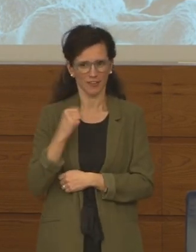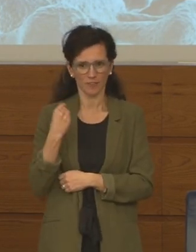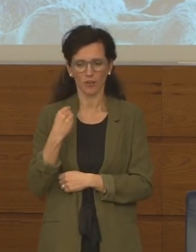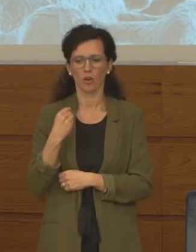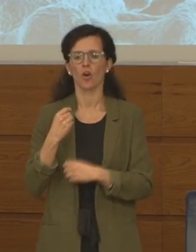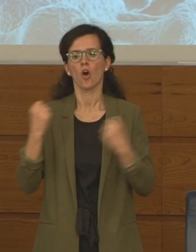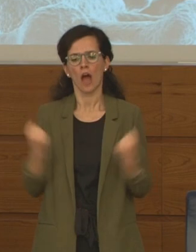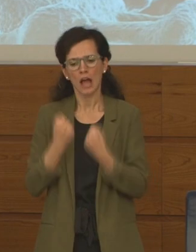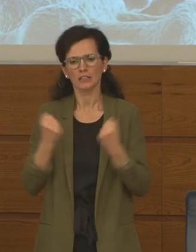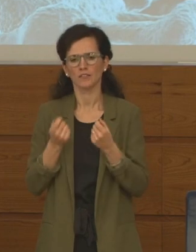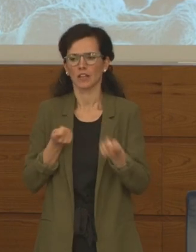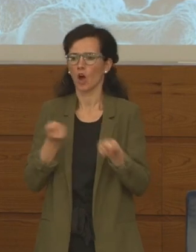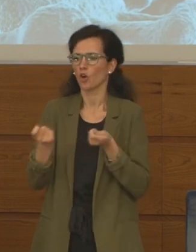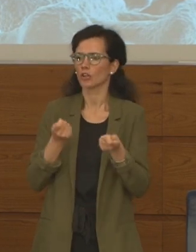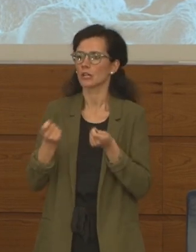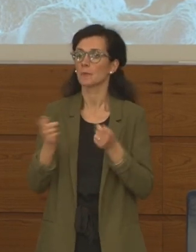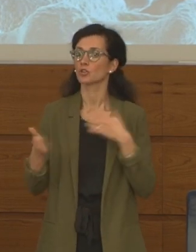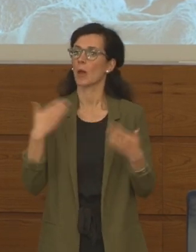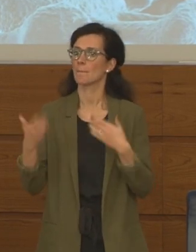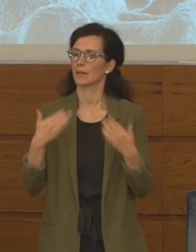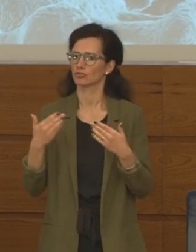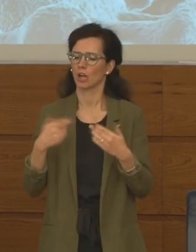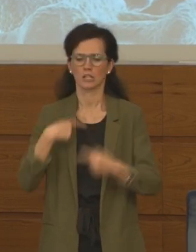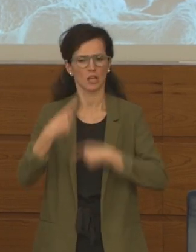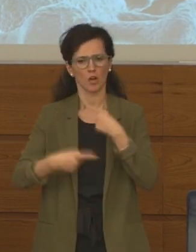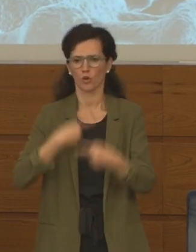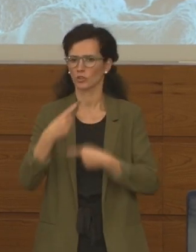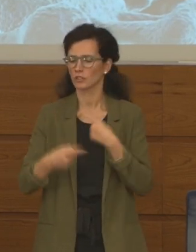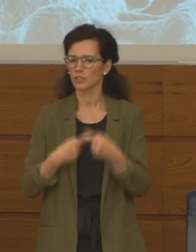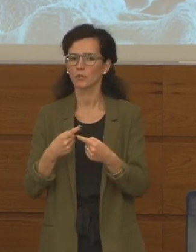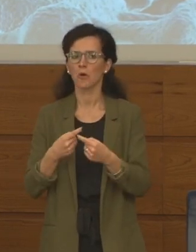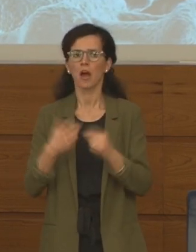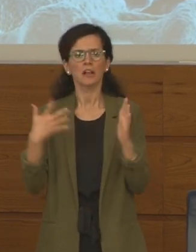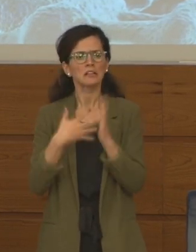dell'emergenza, non ci sono state particolari difficoltà,